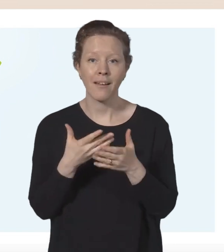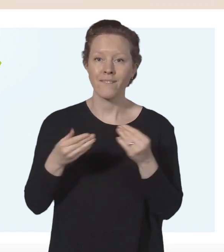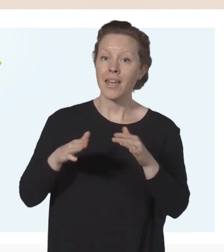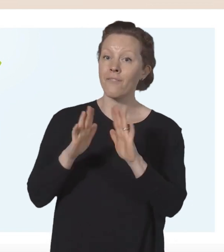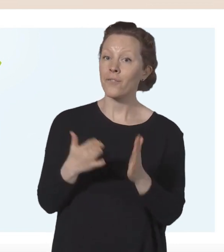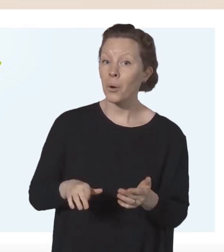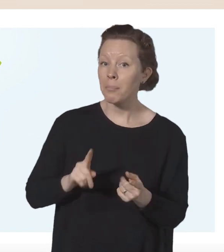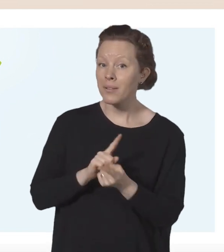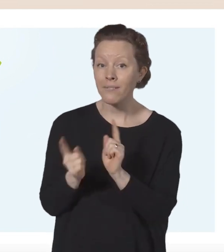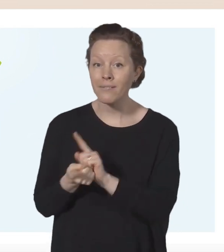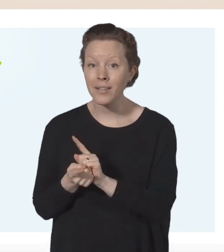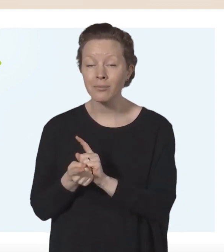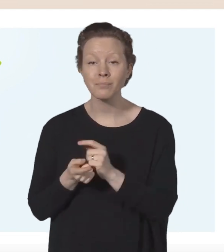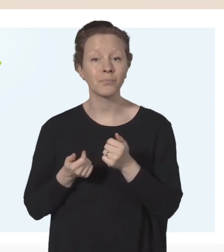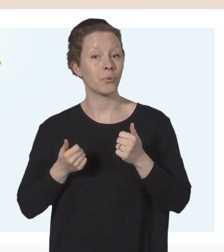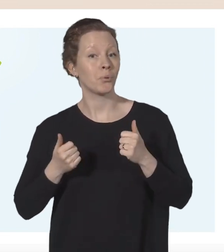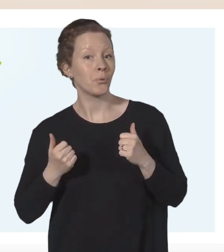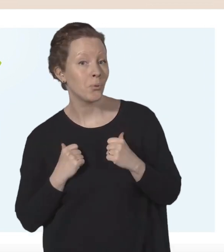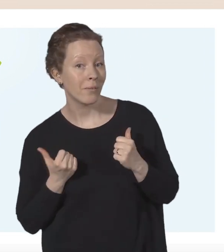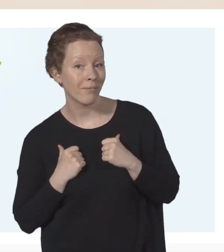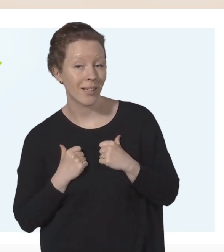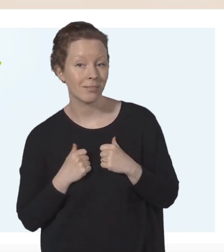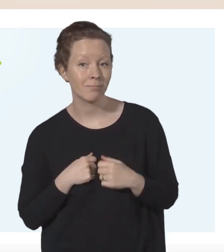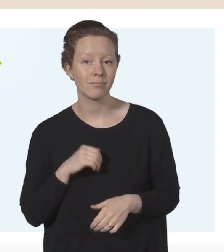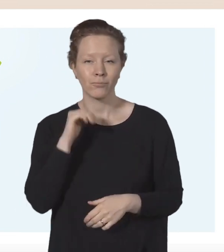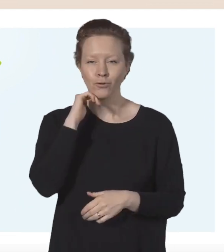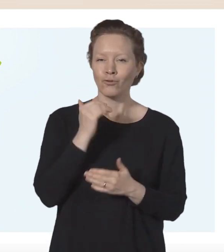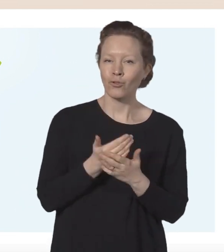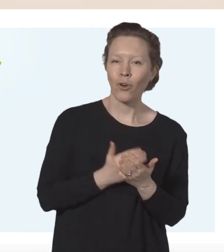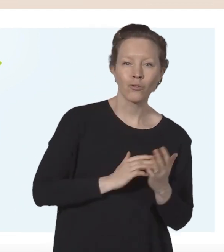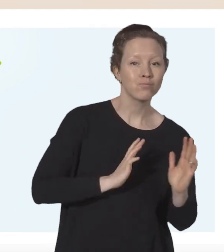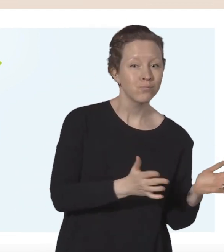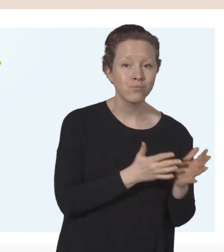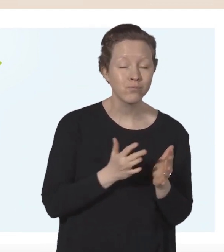träffar under fria former, utfärder, sagostunder -